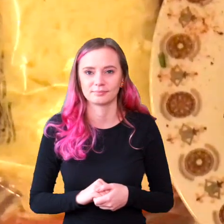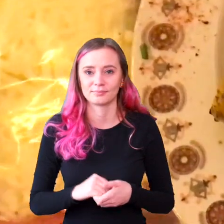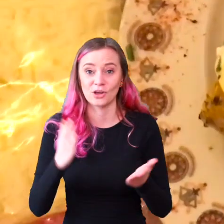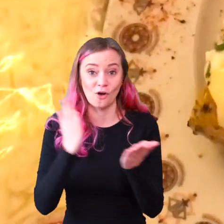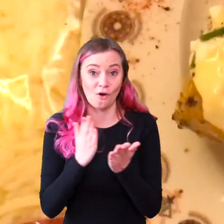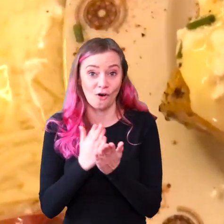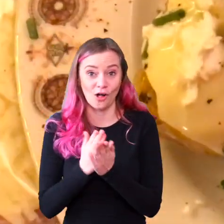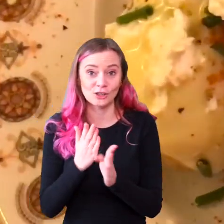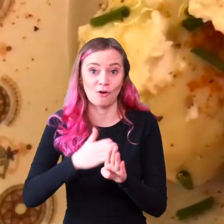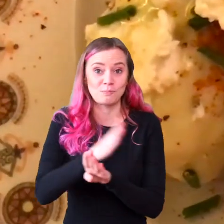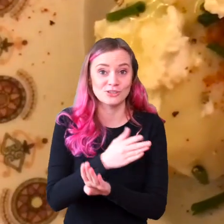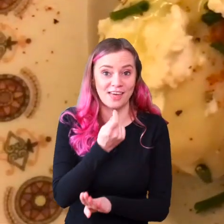Předkrm je hotový!